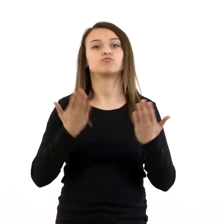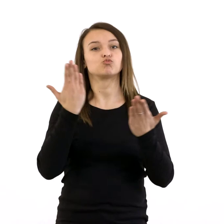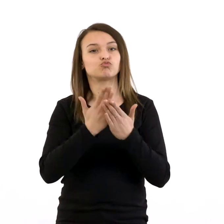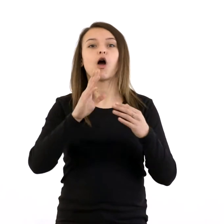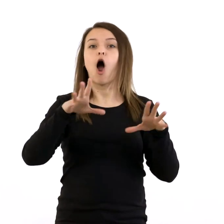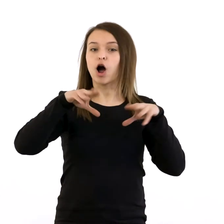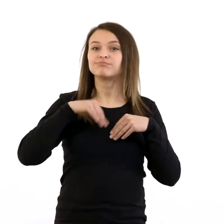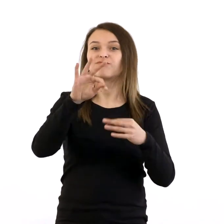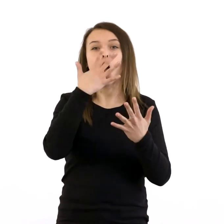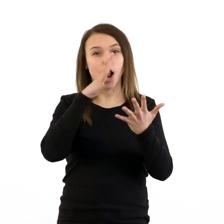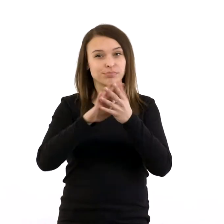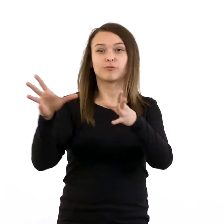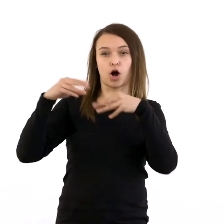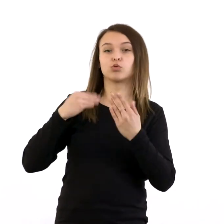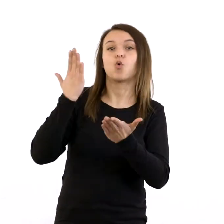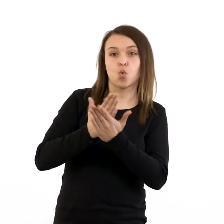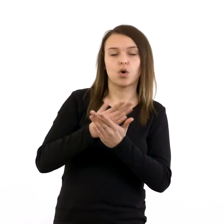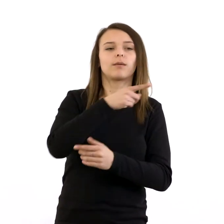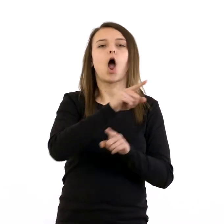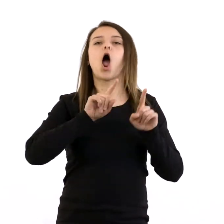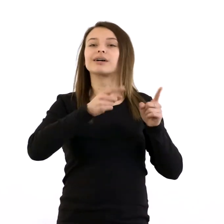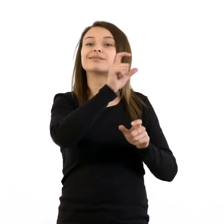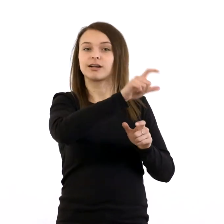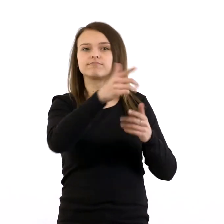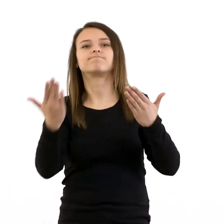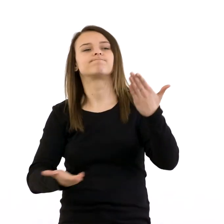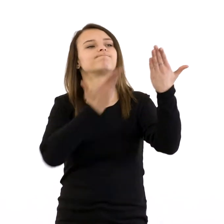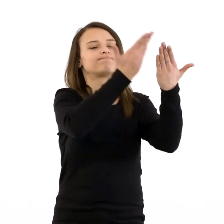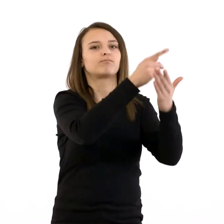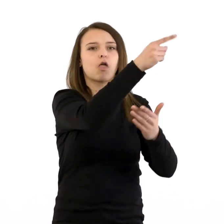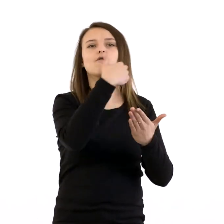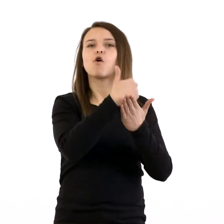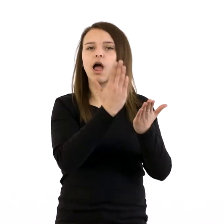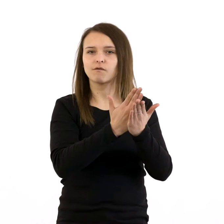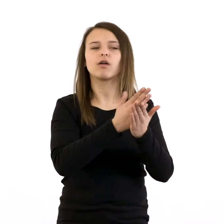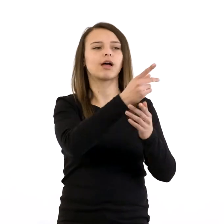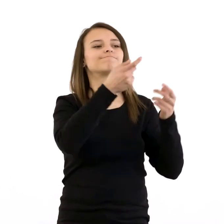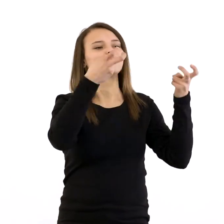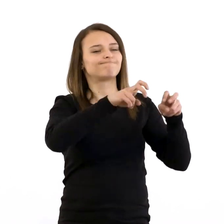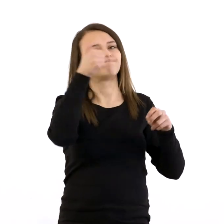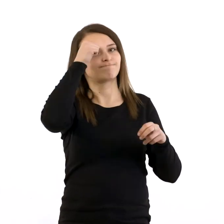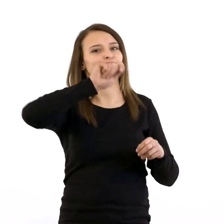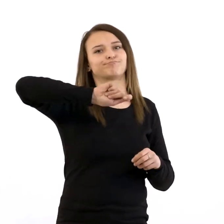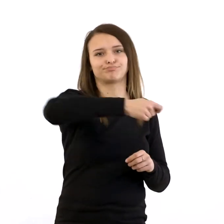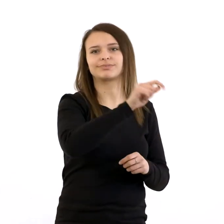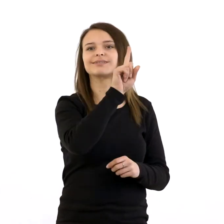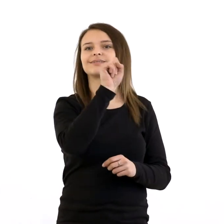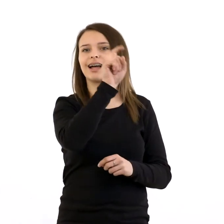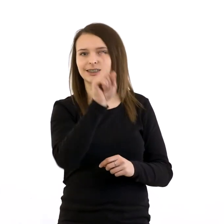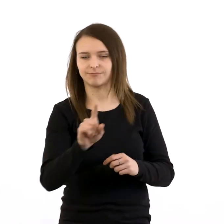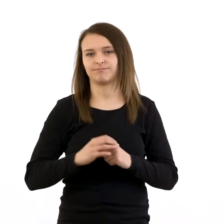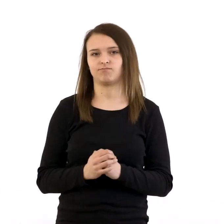Po otrzymaniu tej opinii organizator wnioskuje do wojewody o nadanie statusu ZAZ.